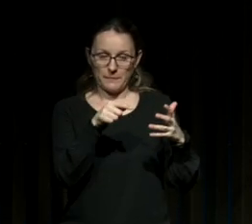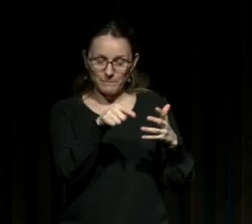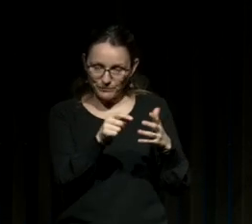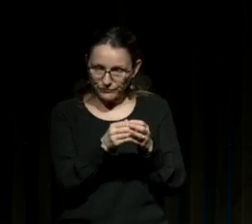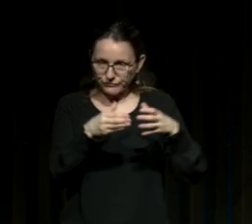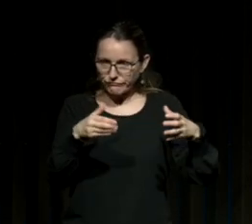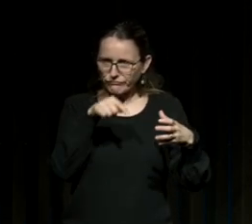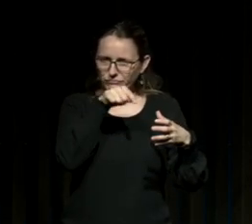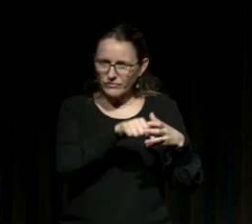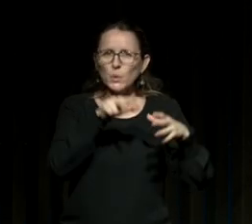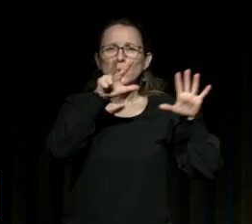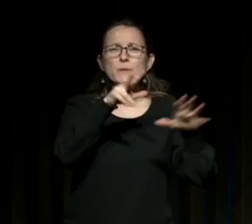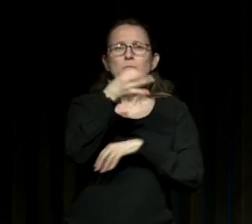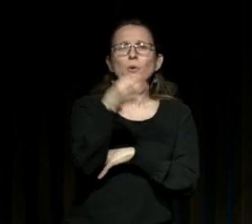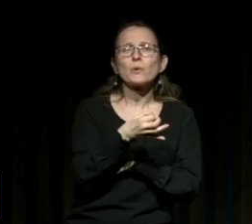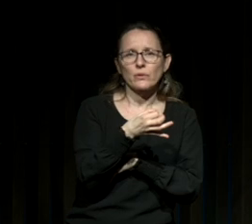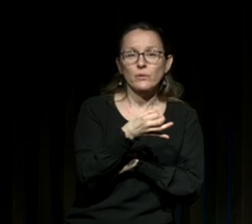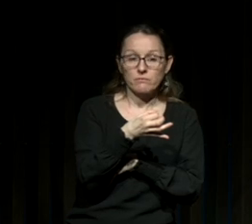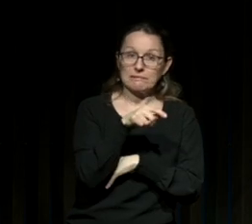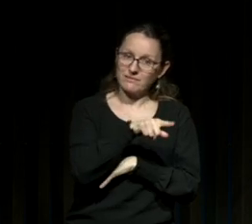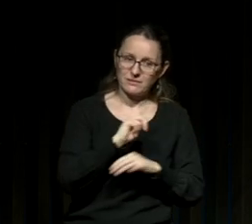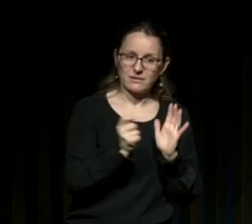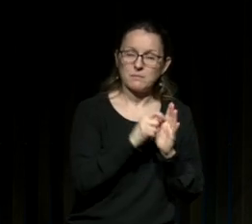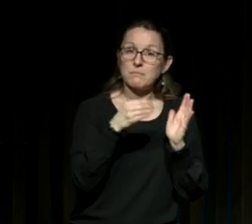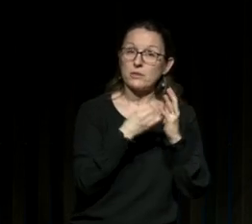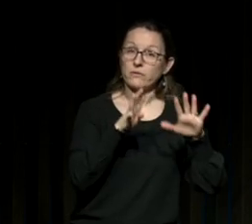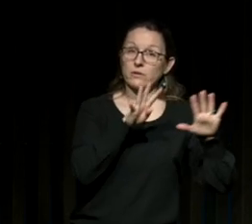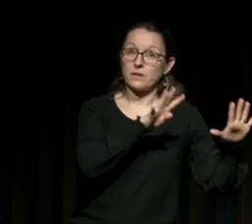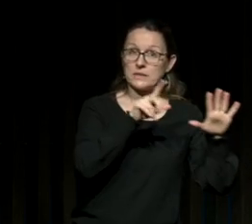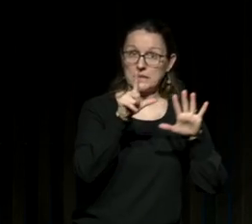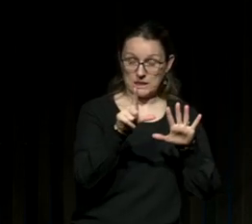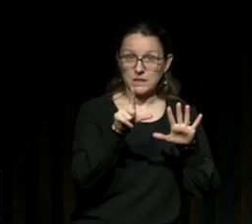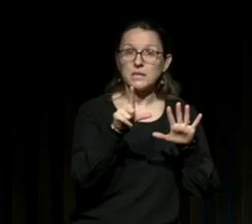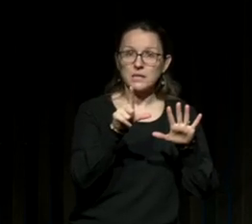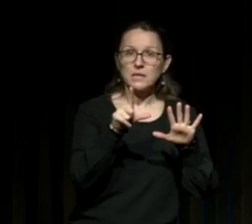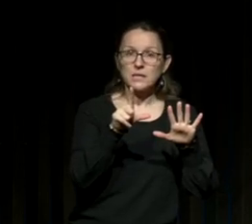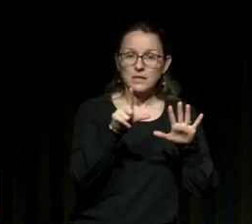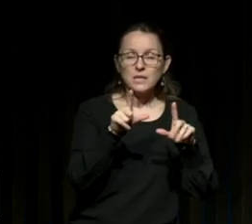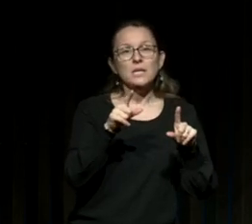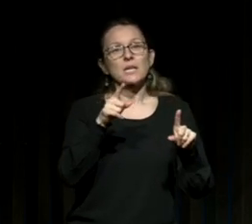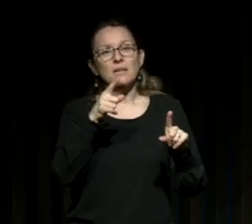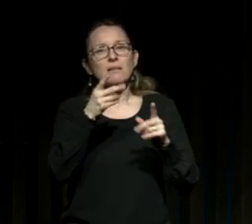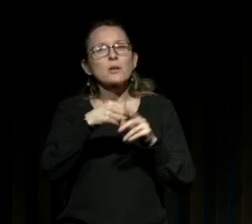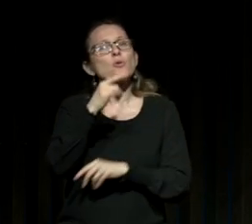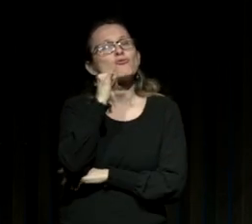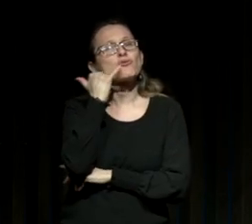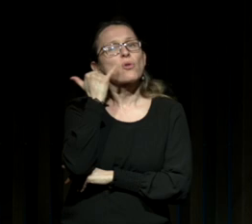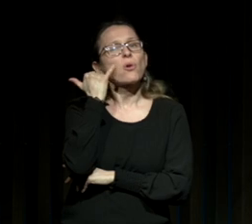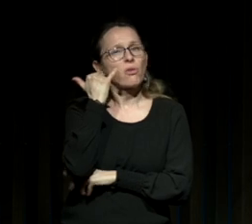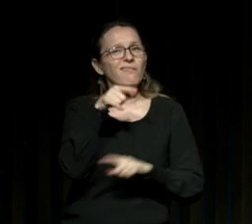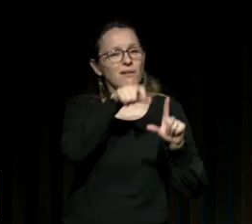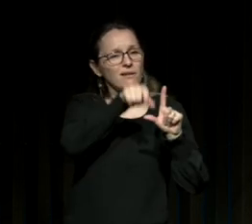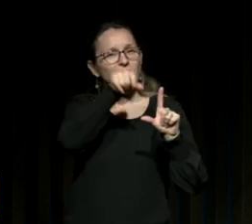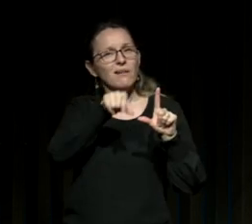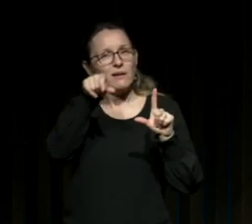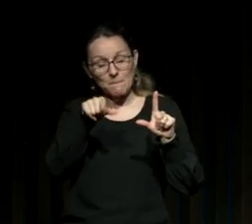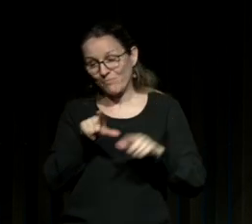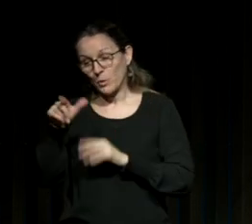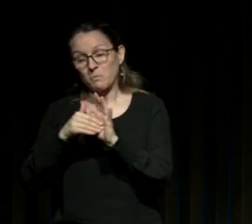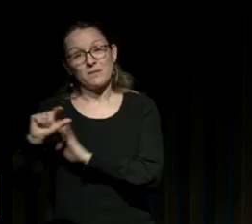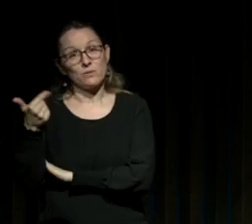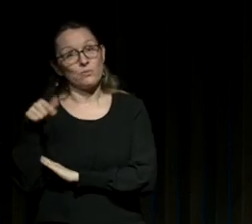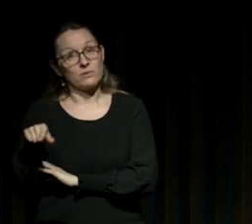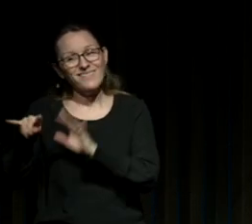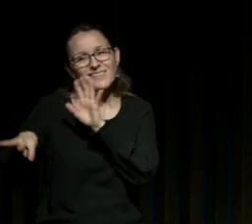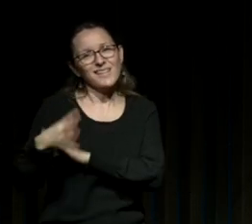8 % en 1997 on ajoute l'aller les histogrammes jaune et en 2012 il est de plus de 14% presque